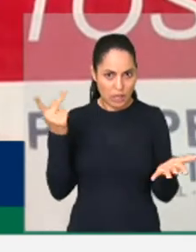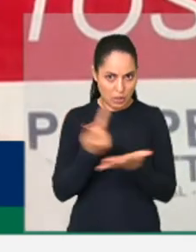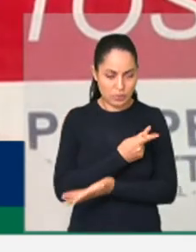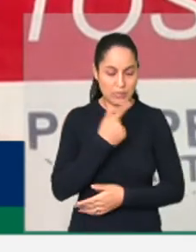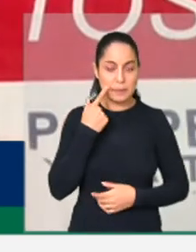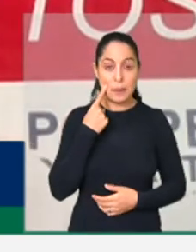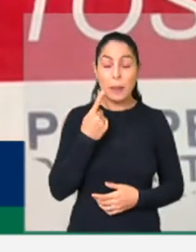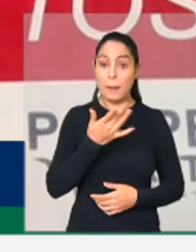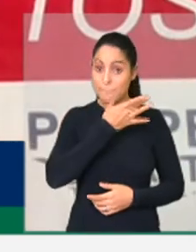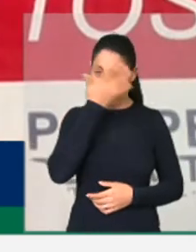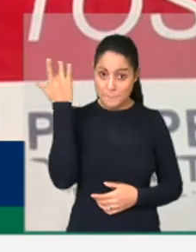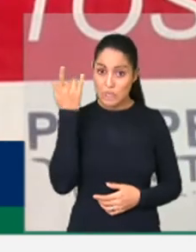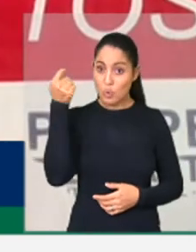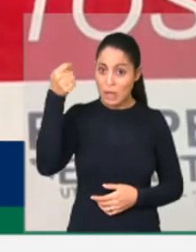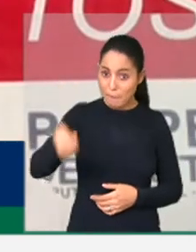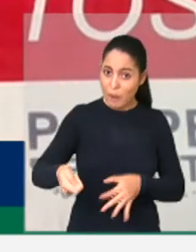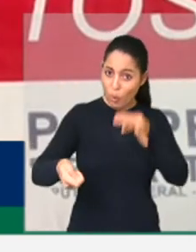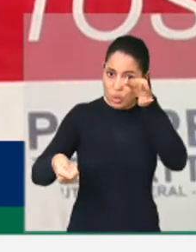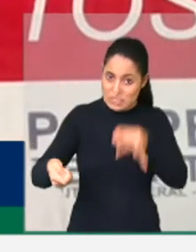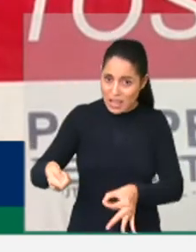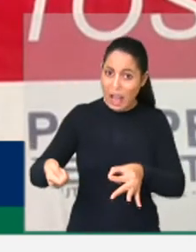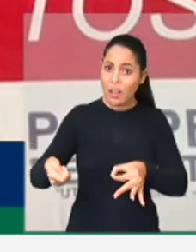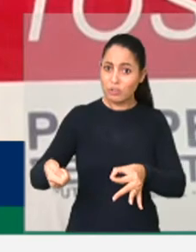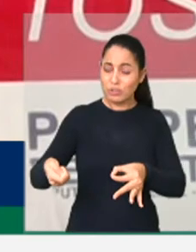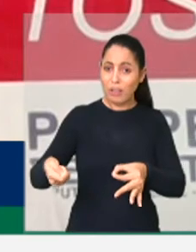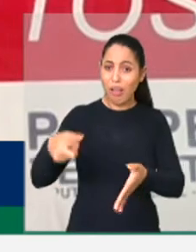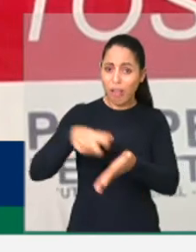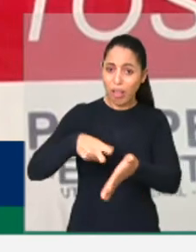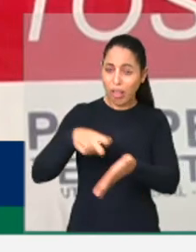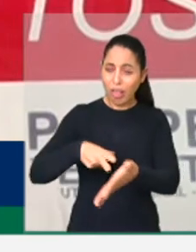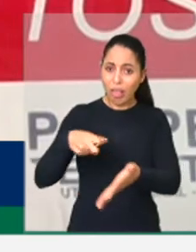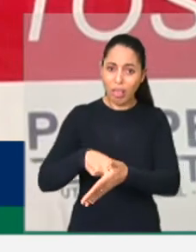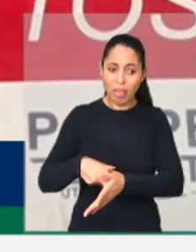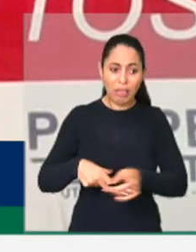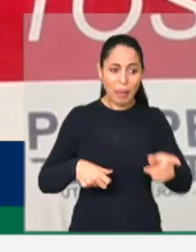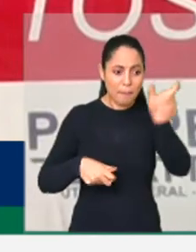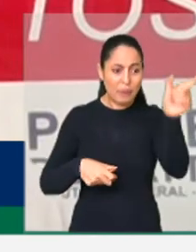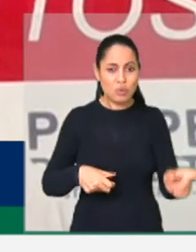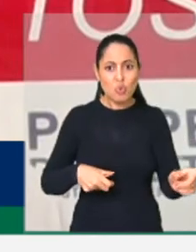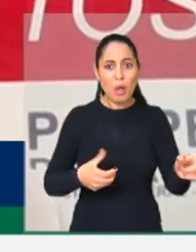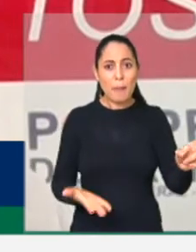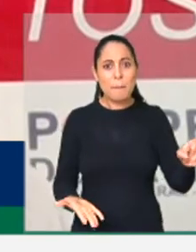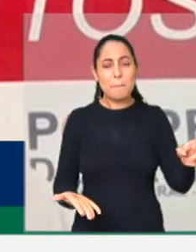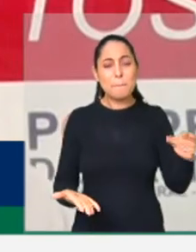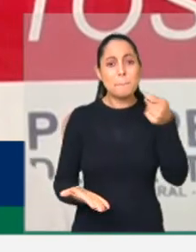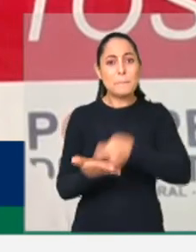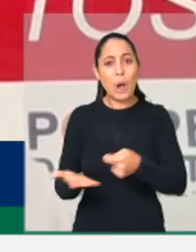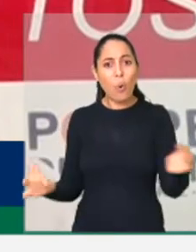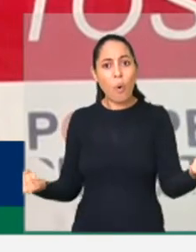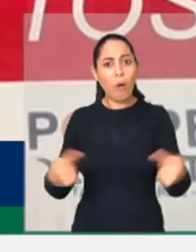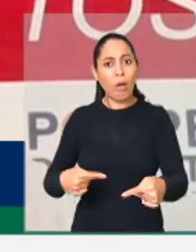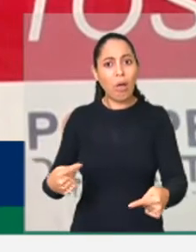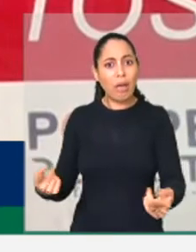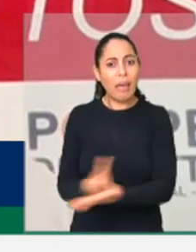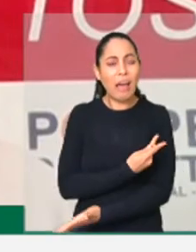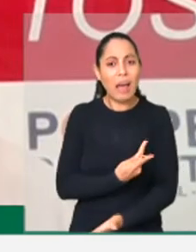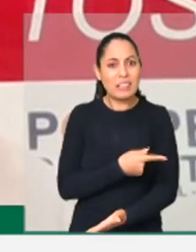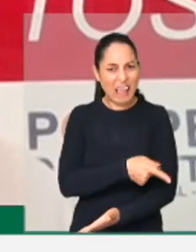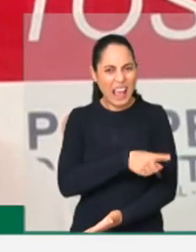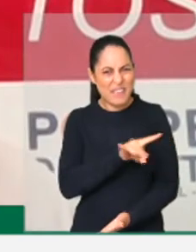RELATÓRIO DO RELATOR. -- [DEPUTADO]: PRESIDENTE O PSD SOLICITA O TEMPO DE LIDERANÇA. [PRESIDENTE]: TEMPO DE LIDERANÇA O PSD. [DEPUTADO]: SENHOR